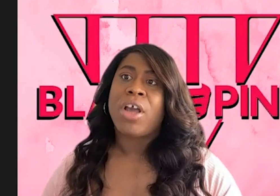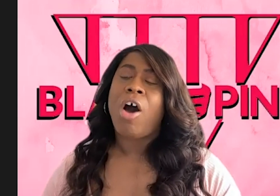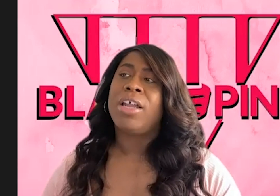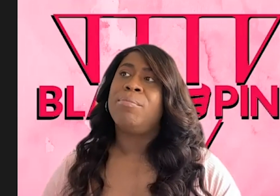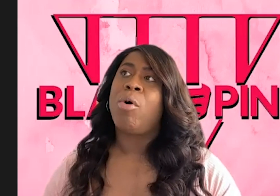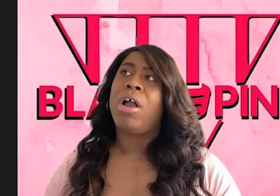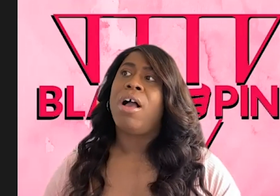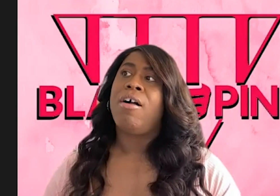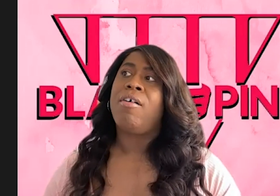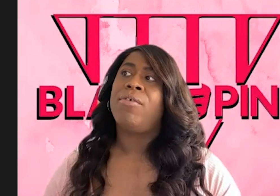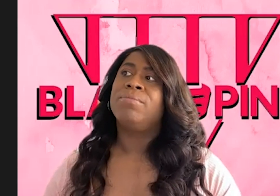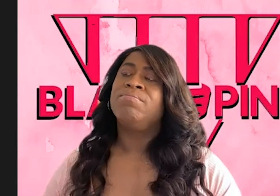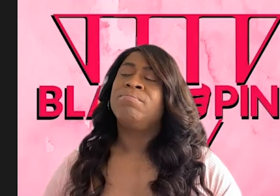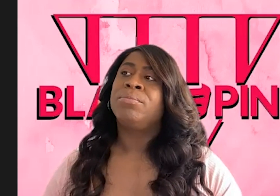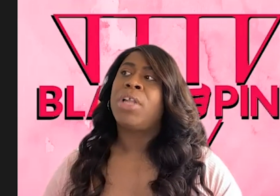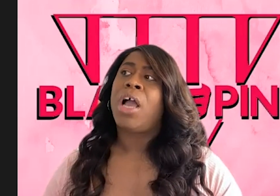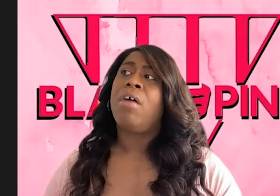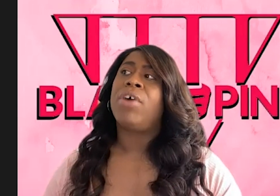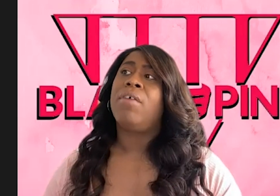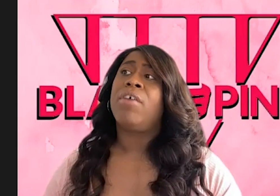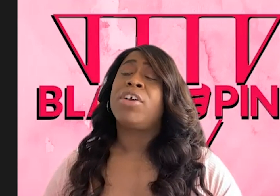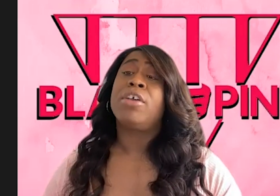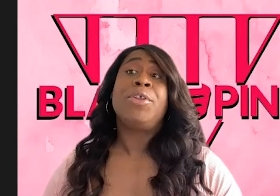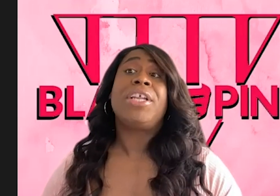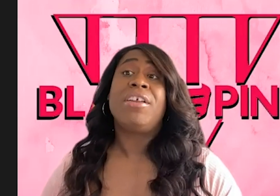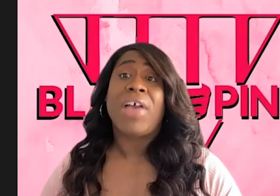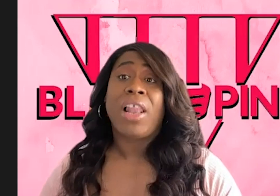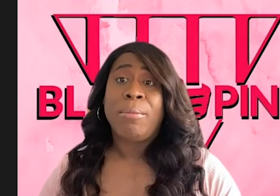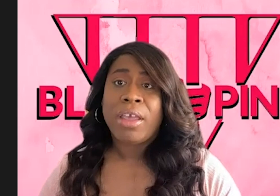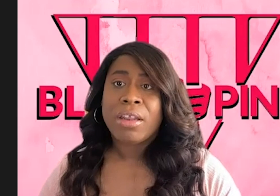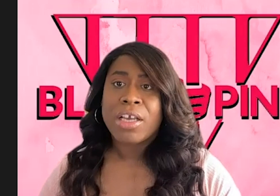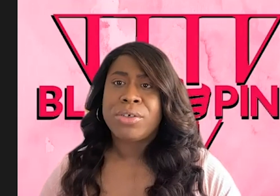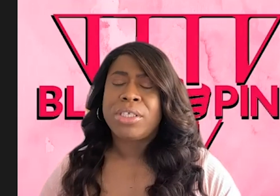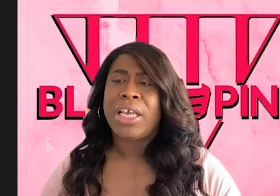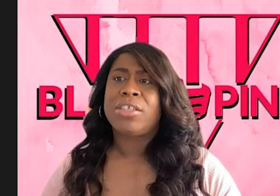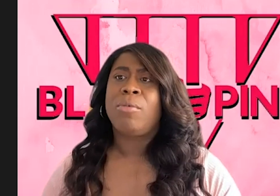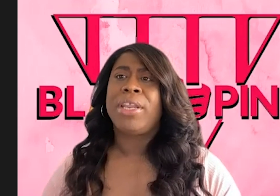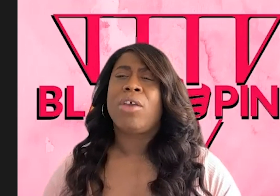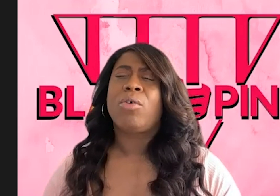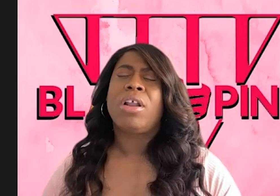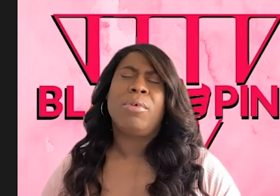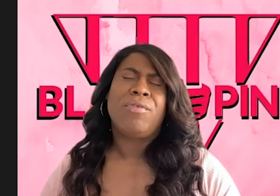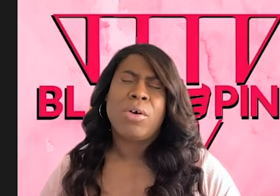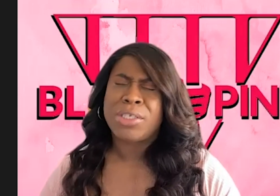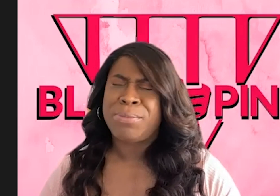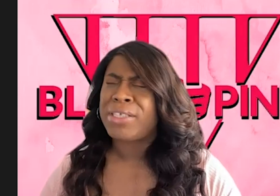yo lo llamaría más de desarrollo comunitario, porque estás viendo a tanta gente increíble,